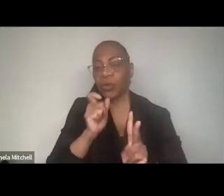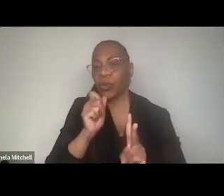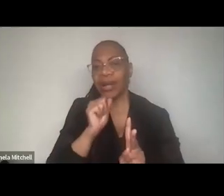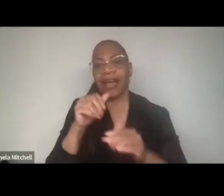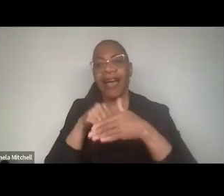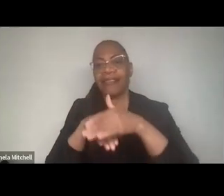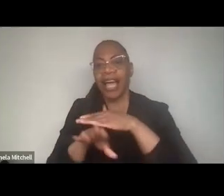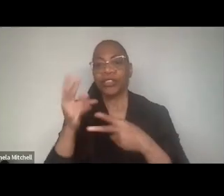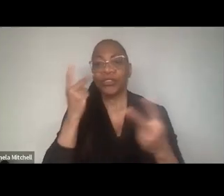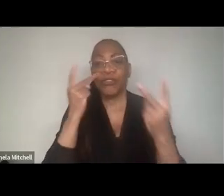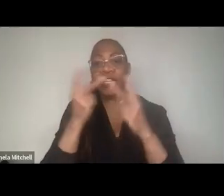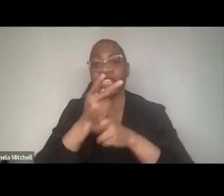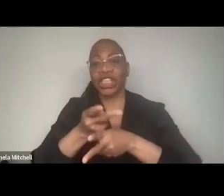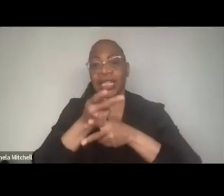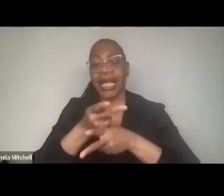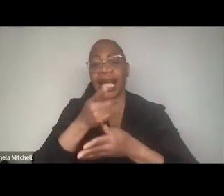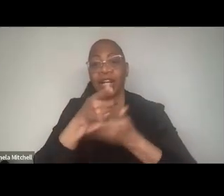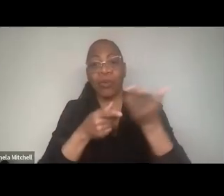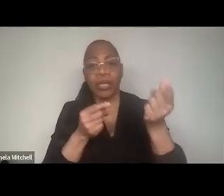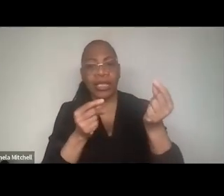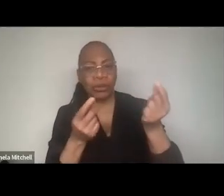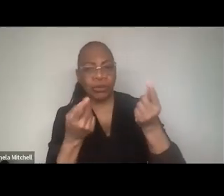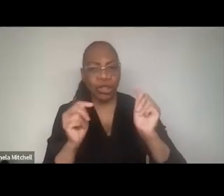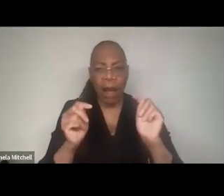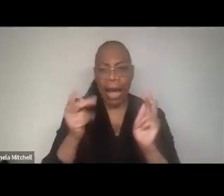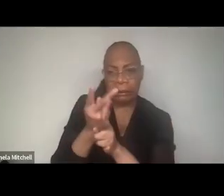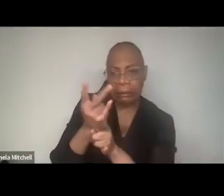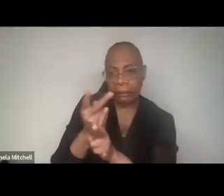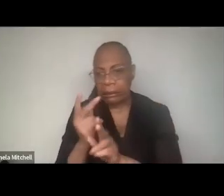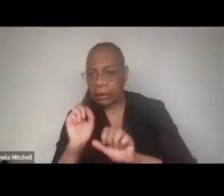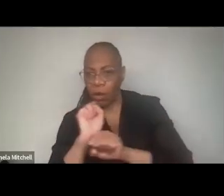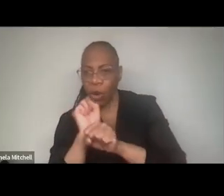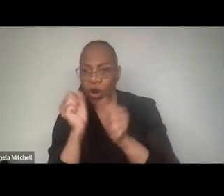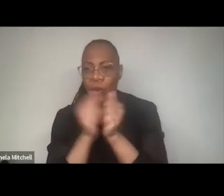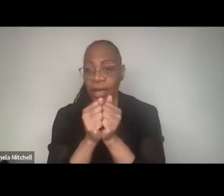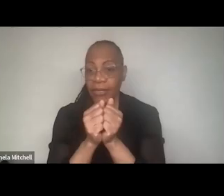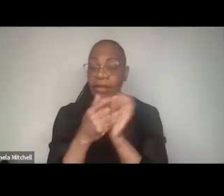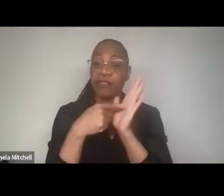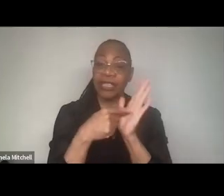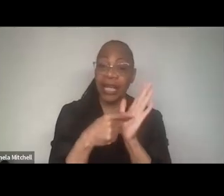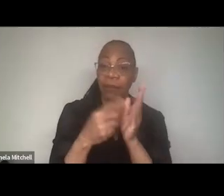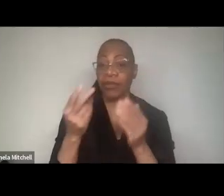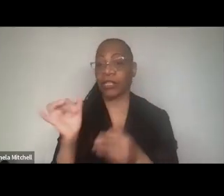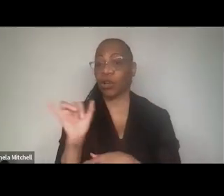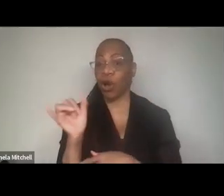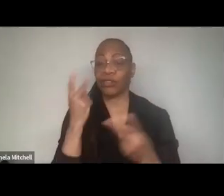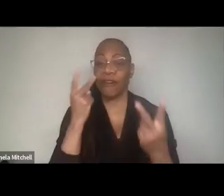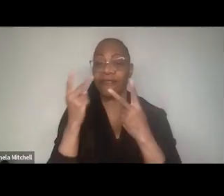pueden compensar esto y ni siquiera darse cuenta. También hay diferentes problemas de visión como el descuido visual donde la persona tiene menos conciencia